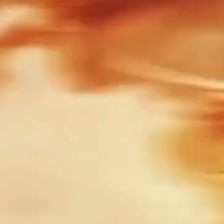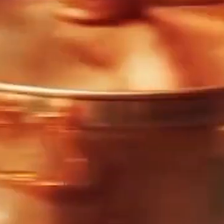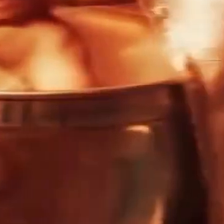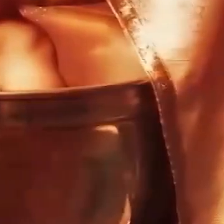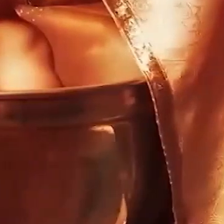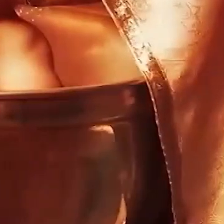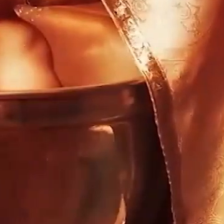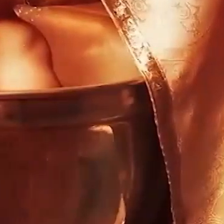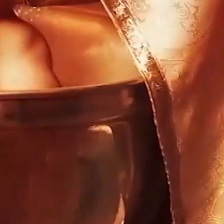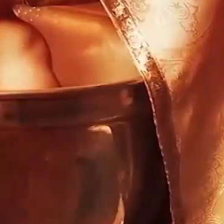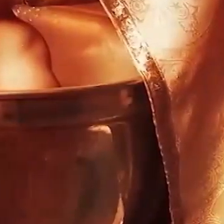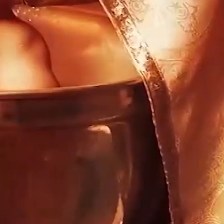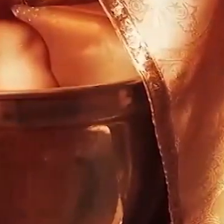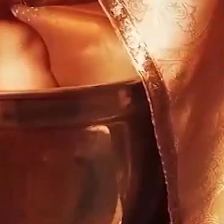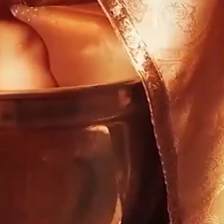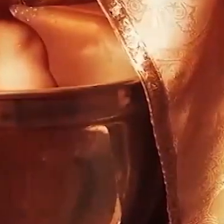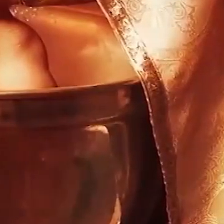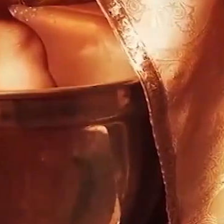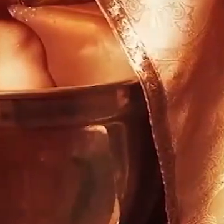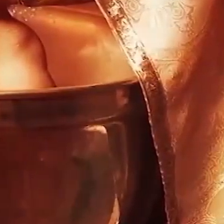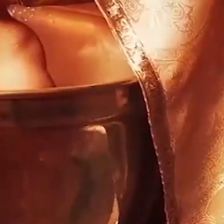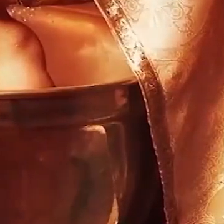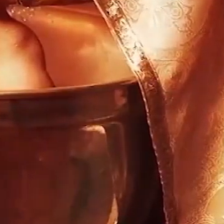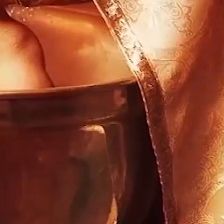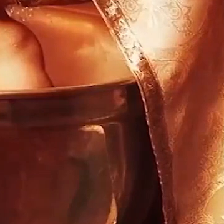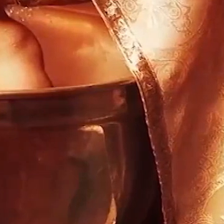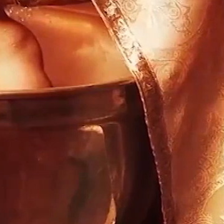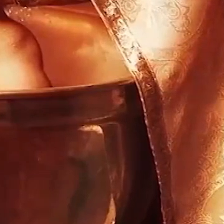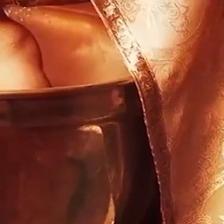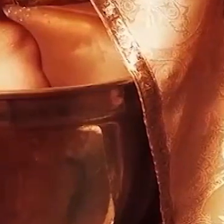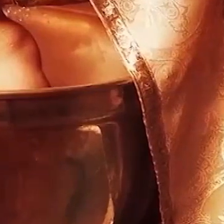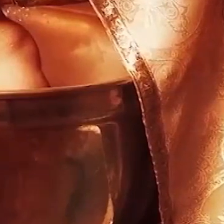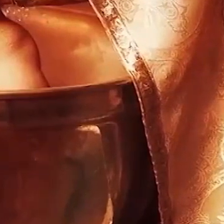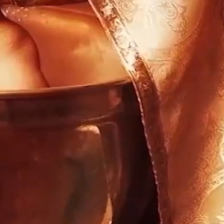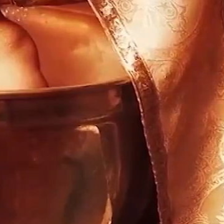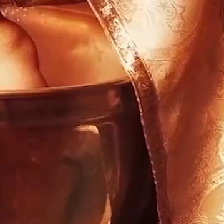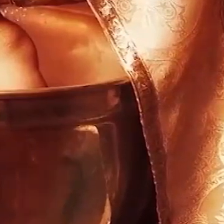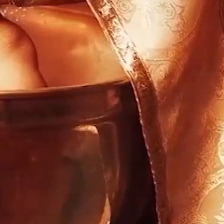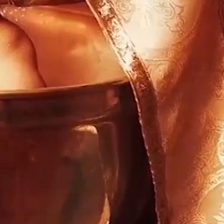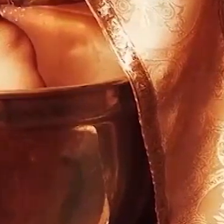для того чтобы окрестить ребенка надо узнать расписание совершения крещения в храме и прийти